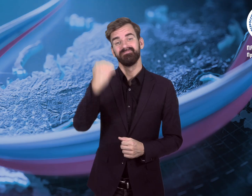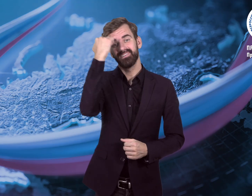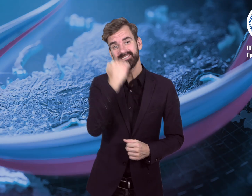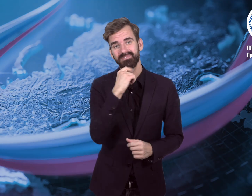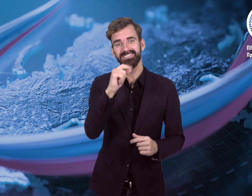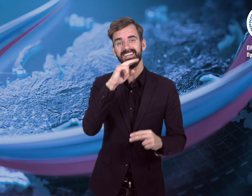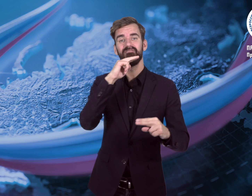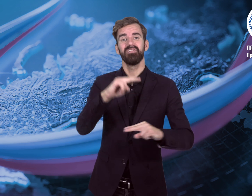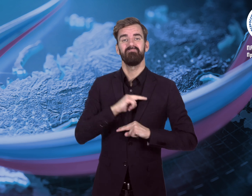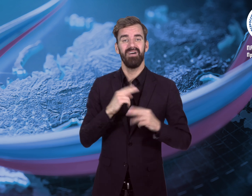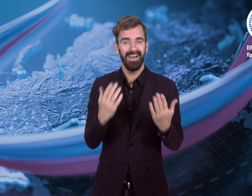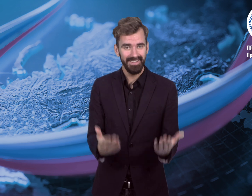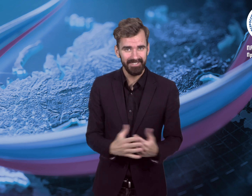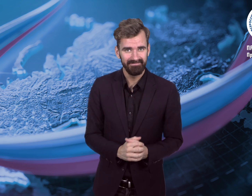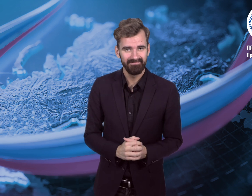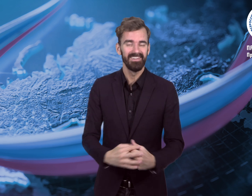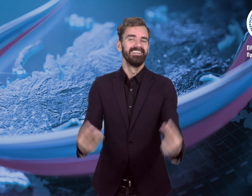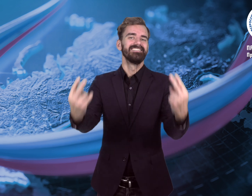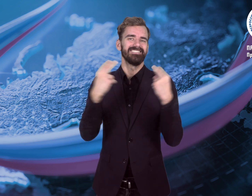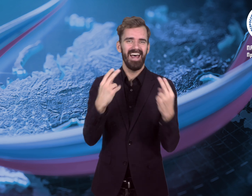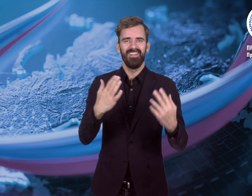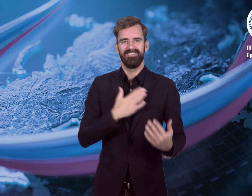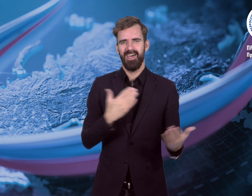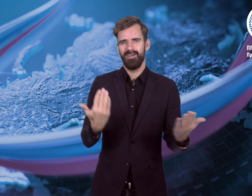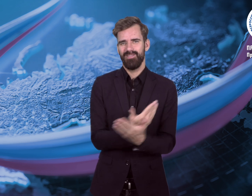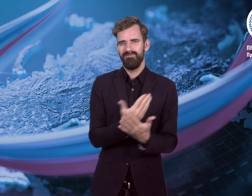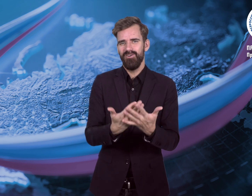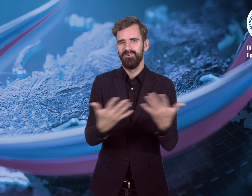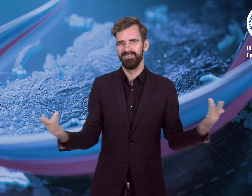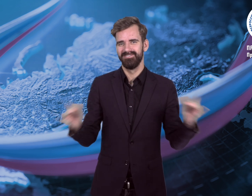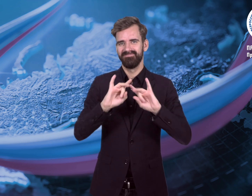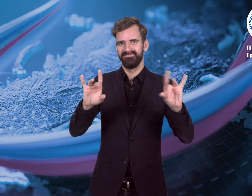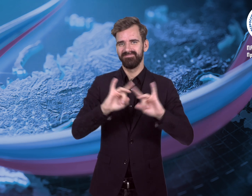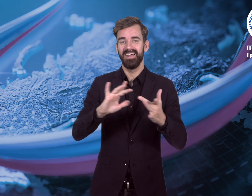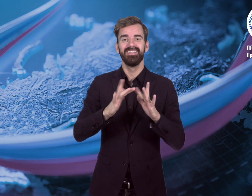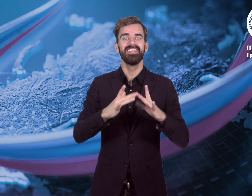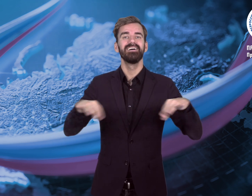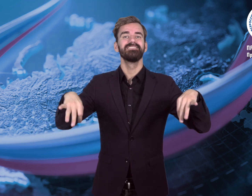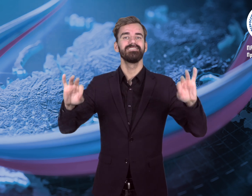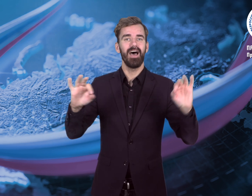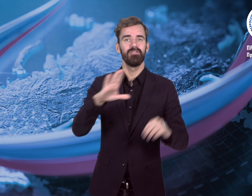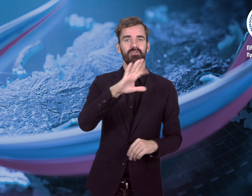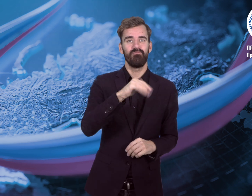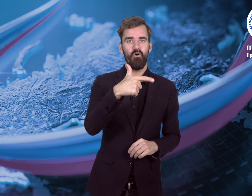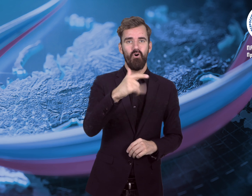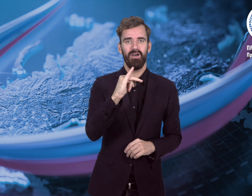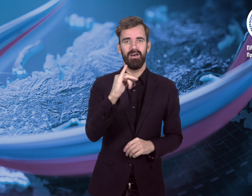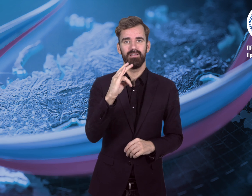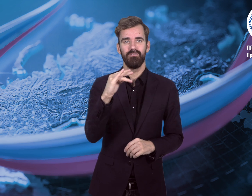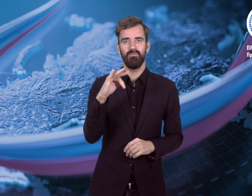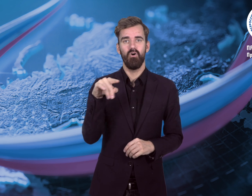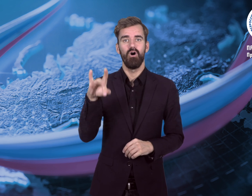Спасибо за внимание!